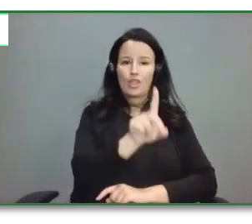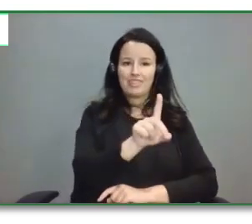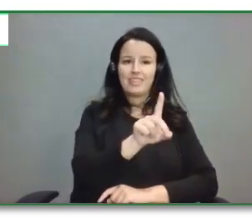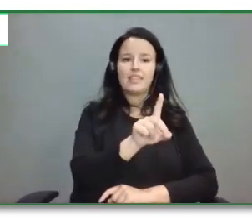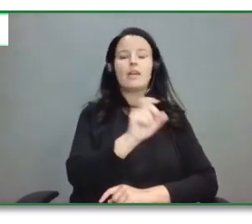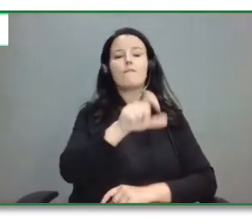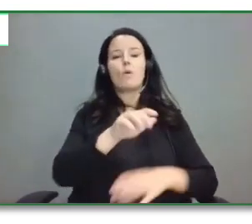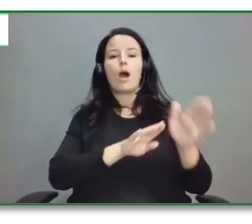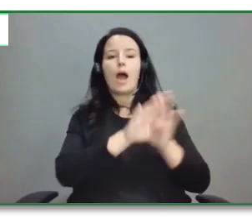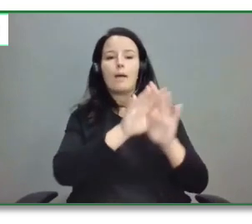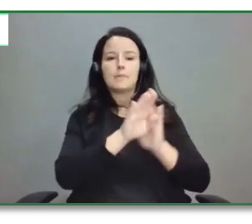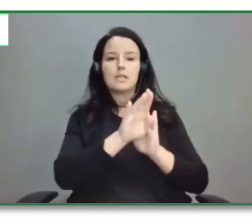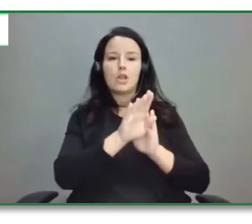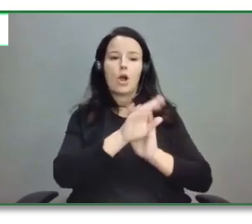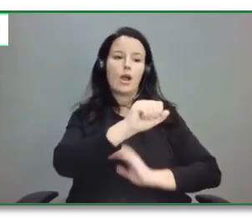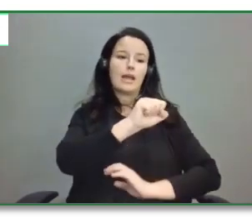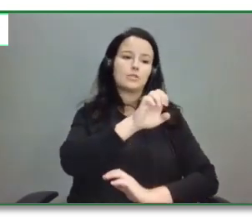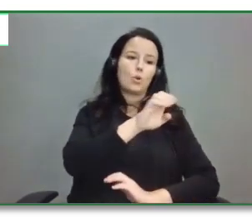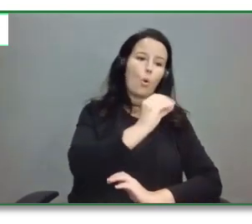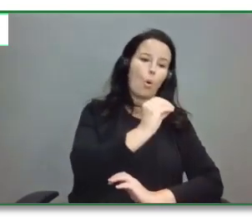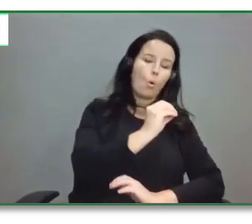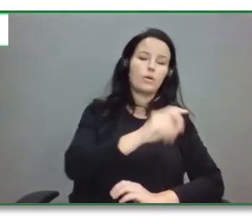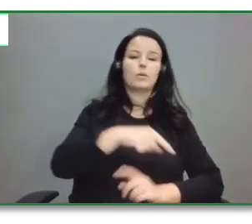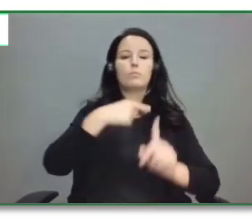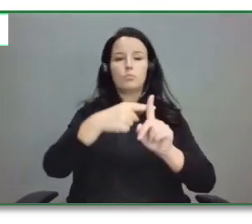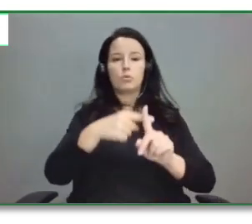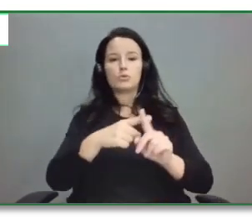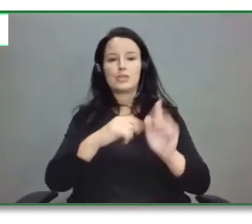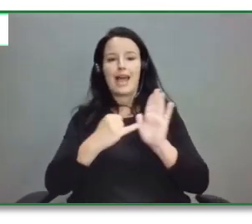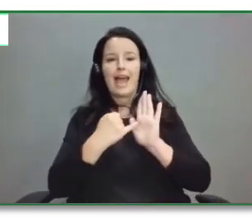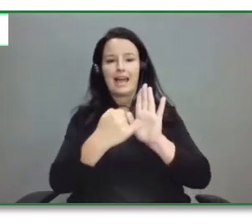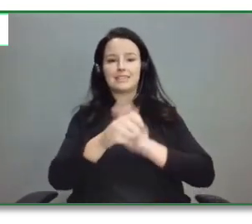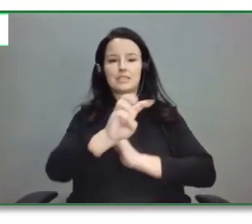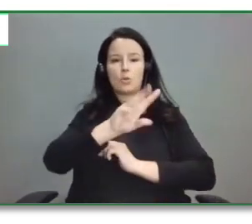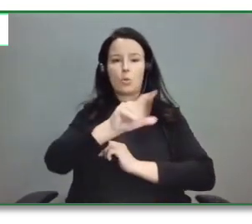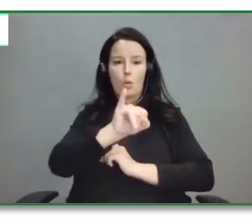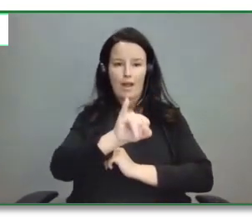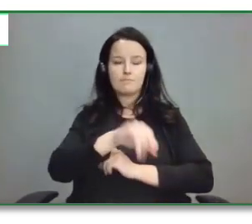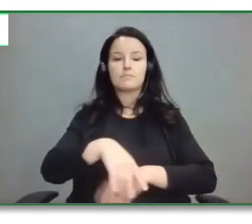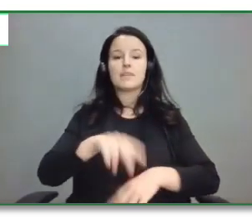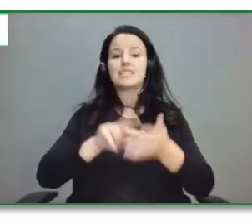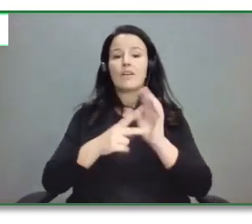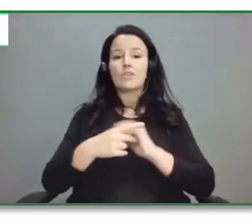la fois le SEO et l'indice